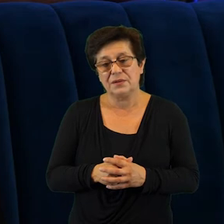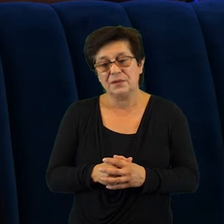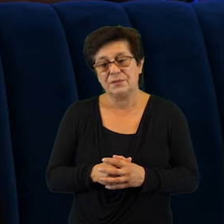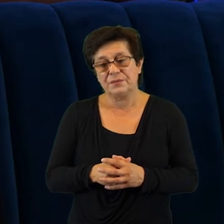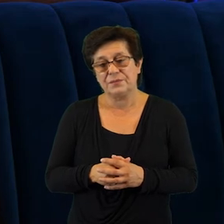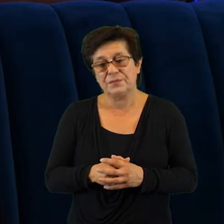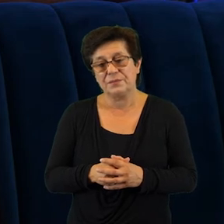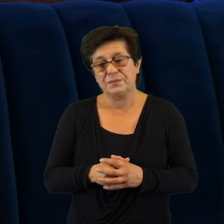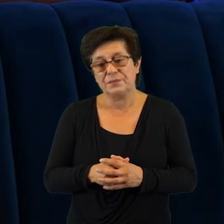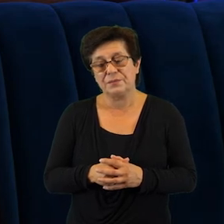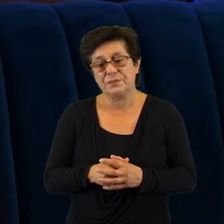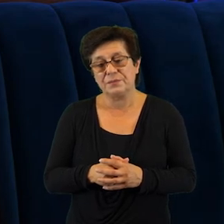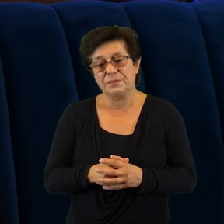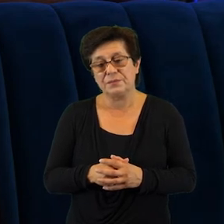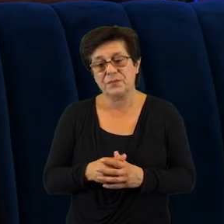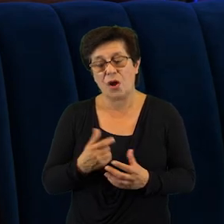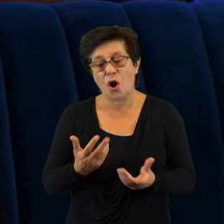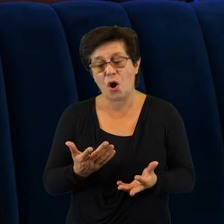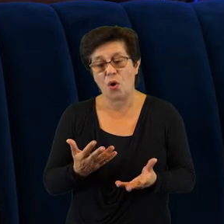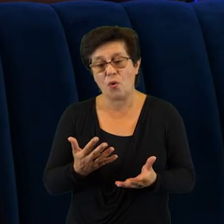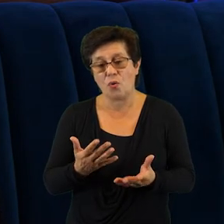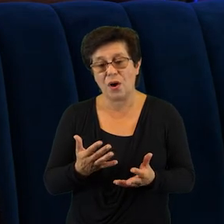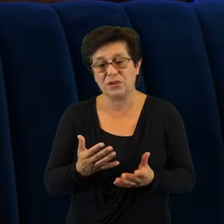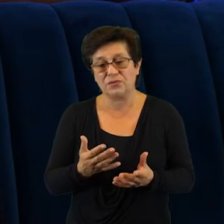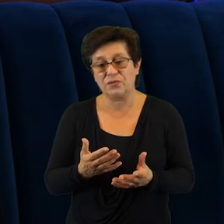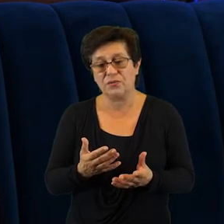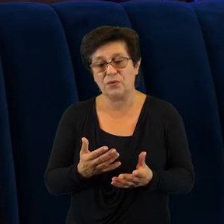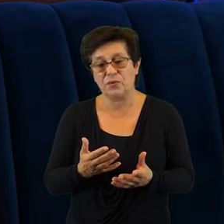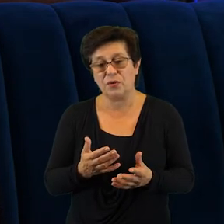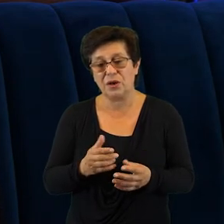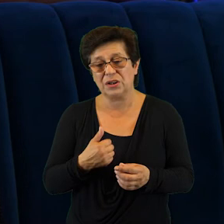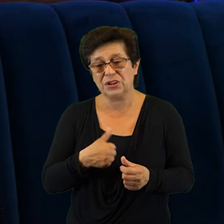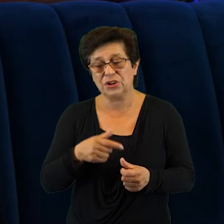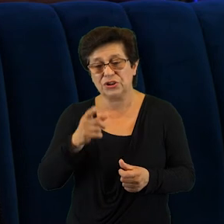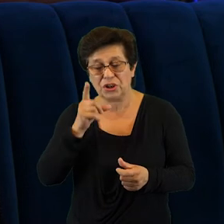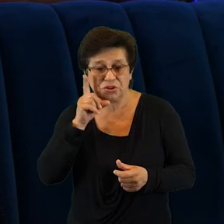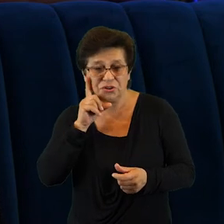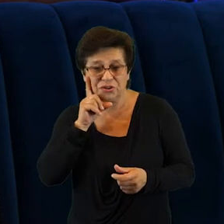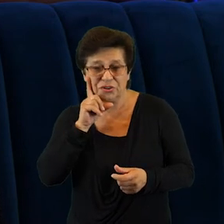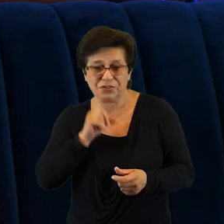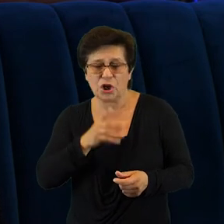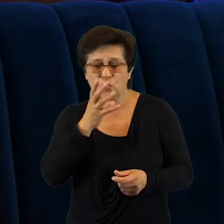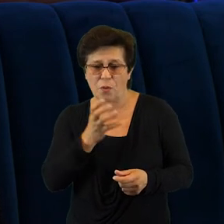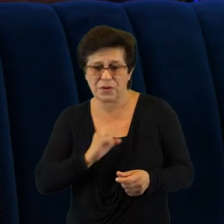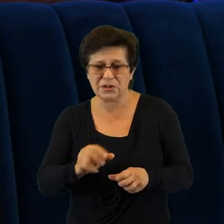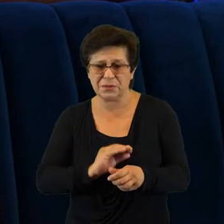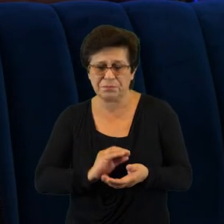Bo tutaj bardzo łatwo o nadinterpretację, natomiast rzeczywiście, Słonimski napisał "Wspomnienia warszawskie",